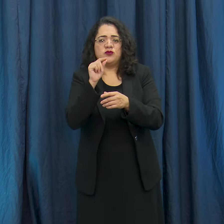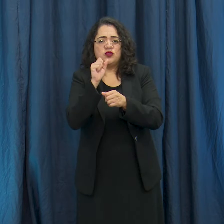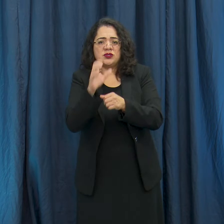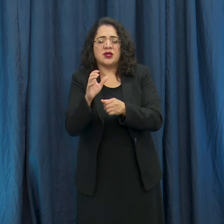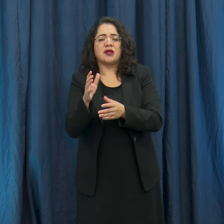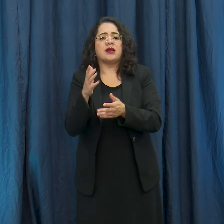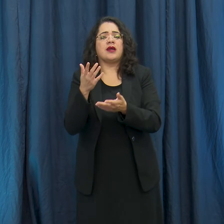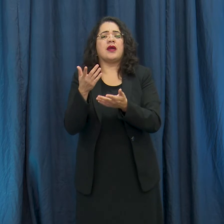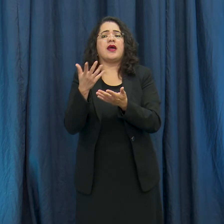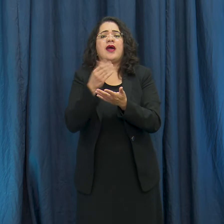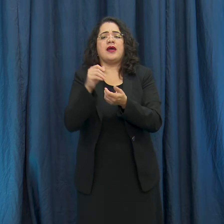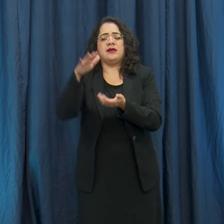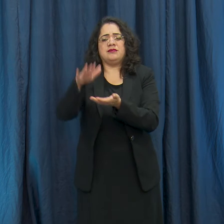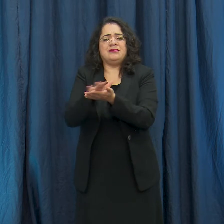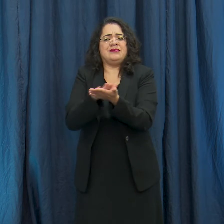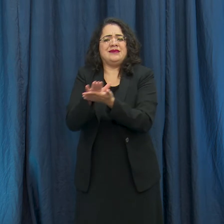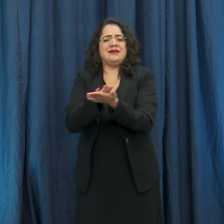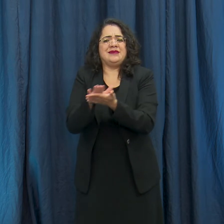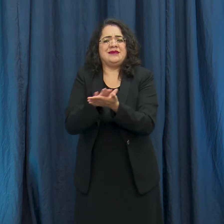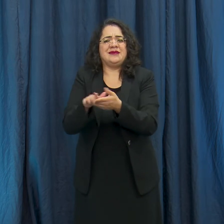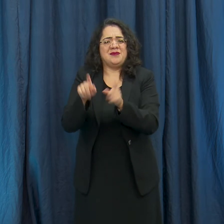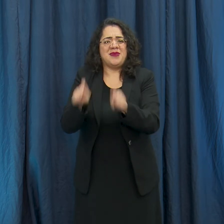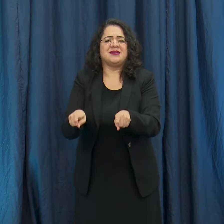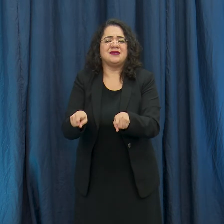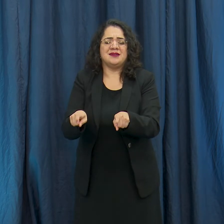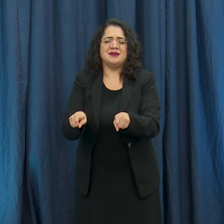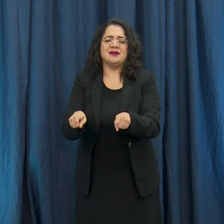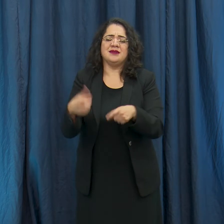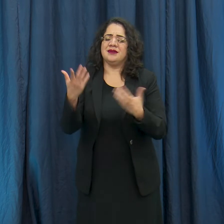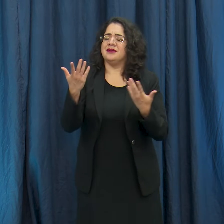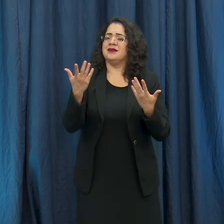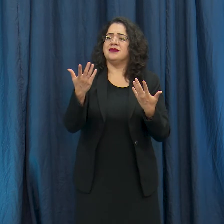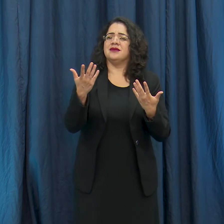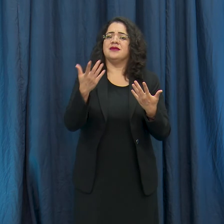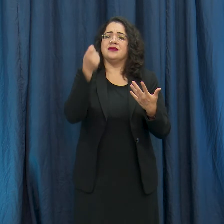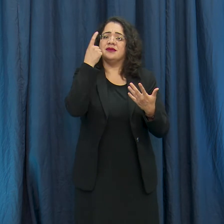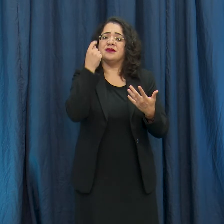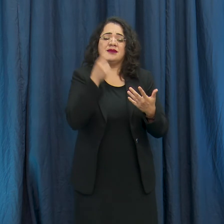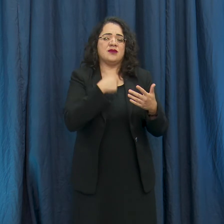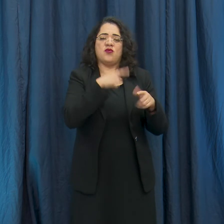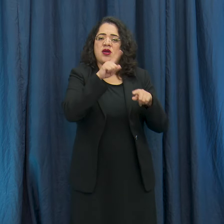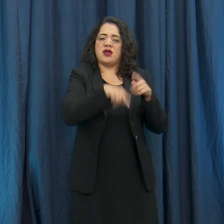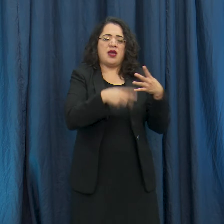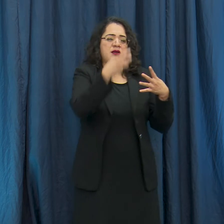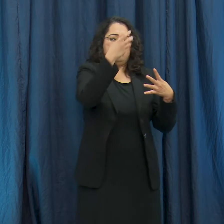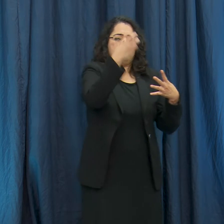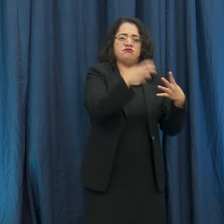anita me ento distancia me ento fisico antes de la operación careless para visa